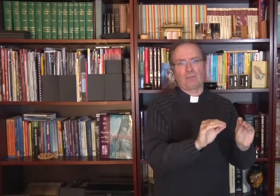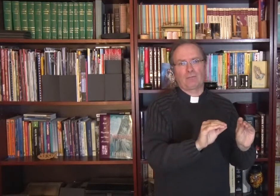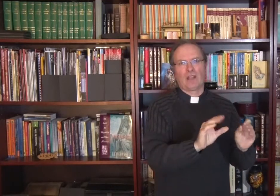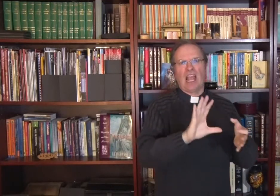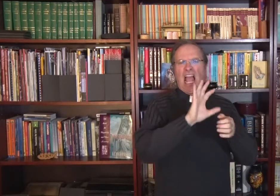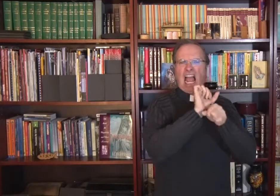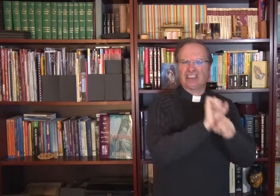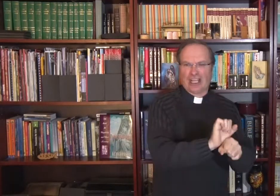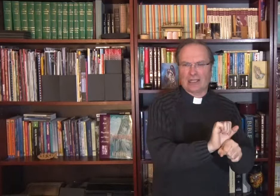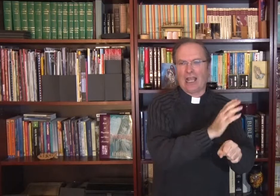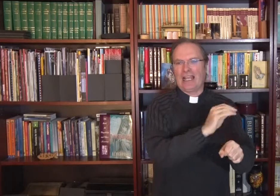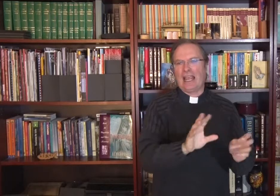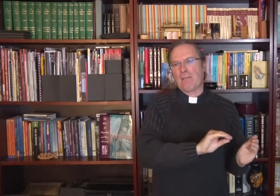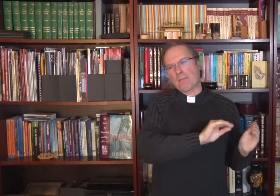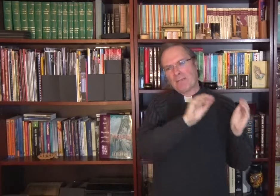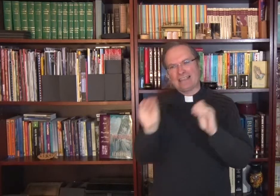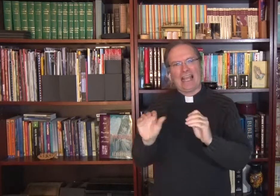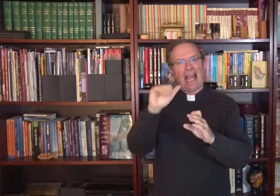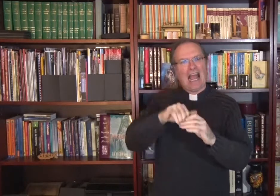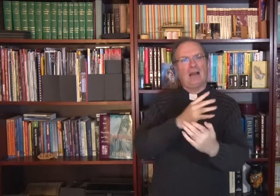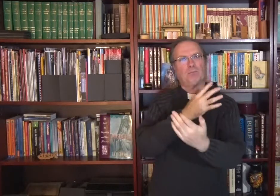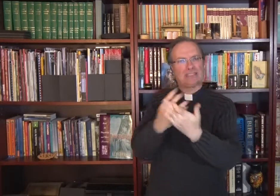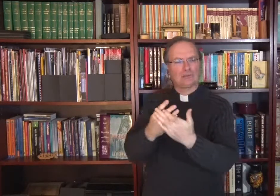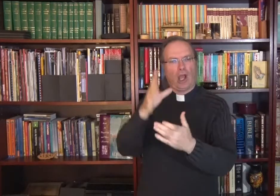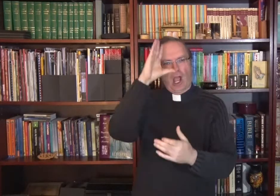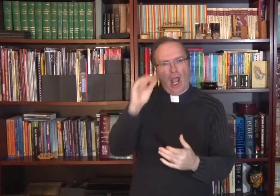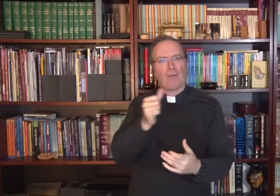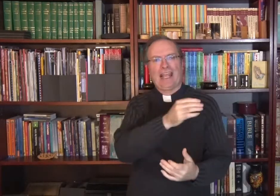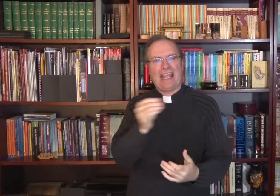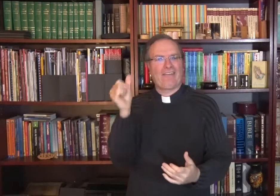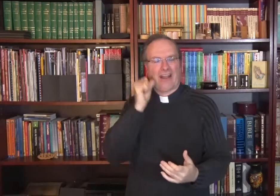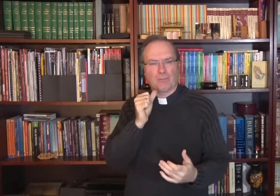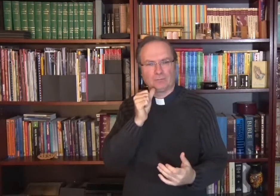enchaînant et mettant en prison hommes et femmes.